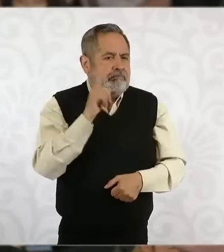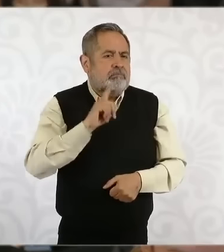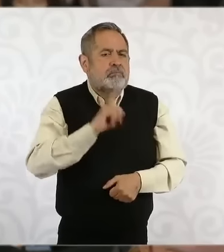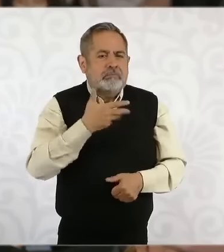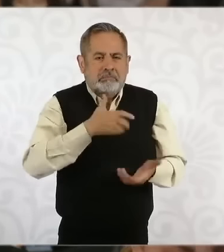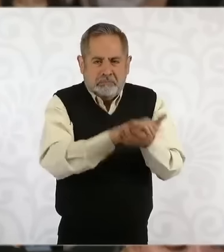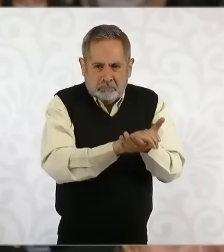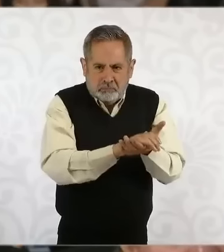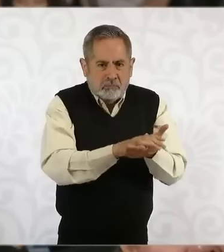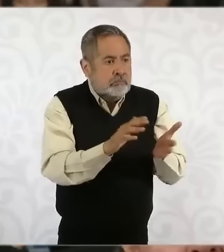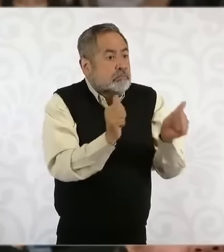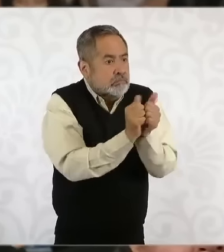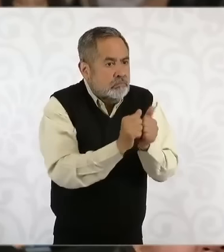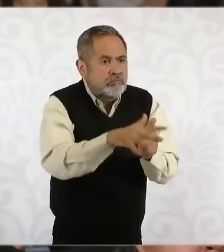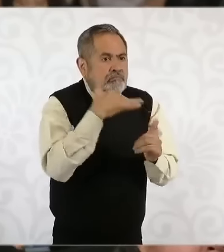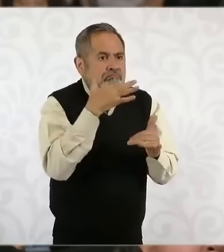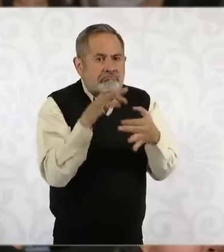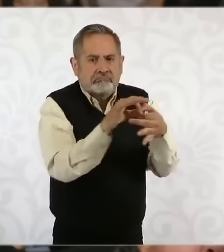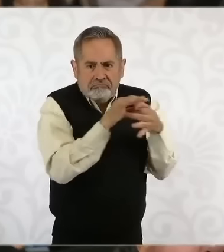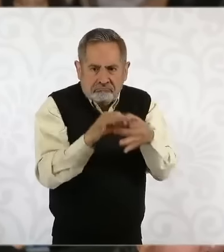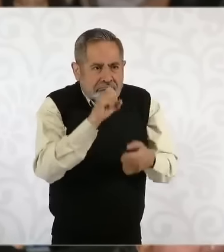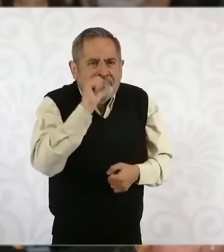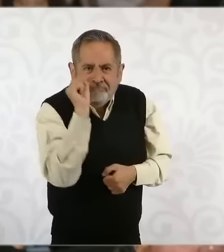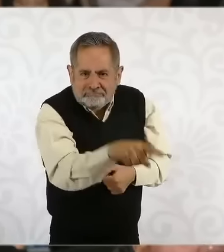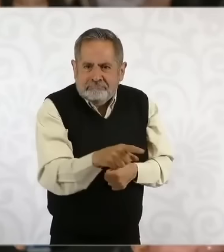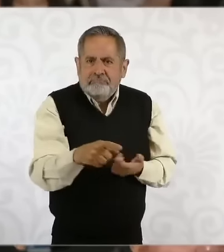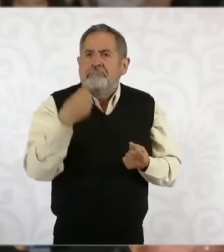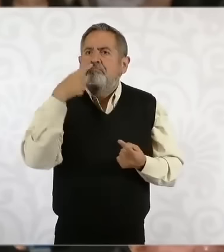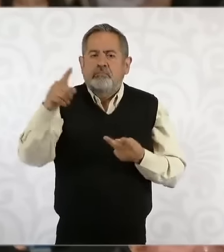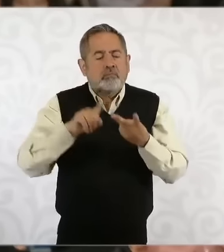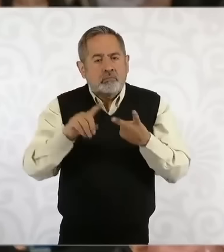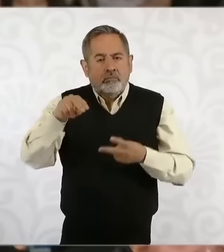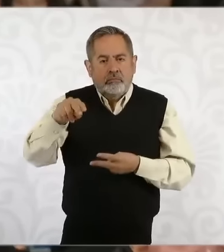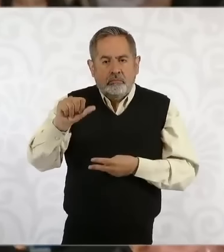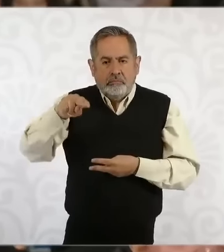con el crimen organizado o lo ha dicho Nancy Flores de la revista Contralínea,